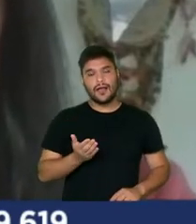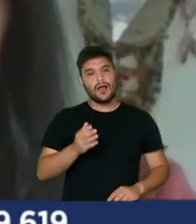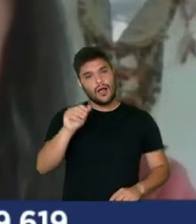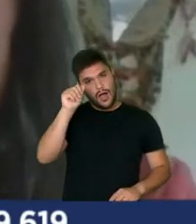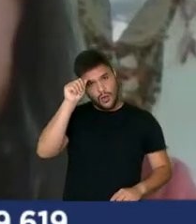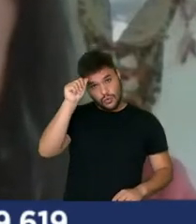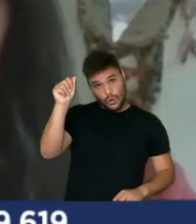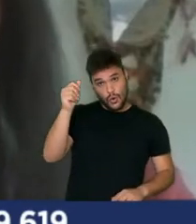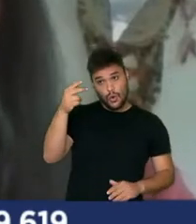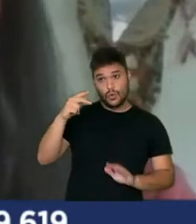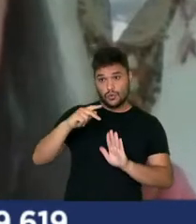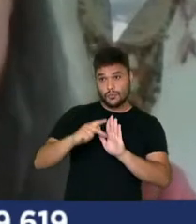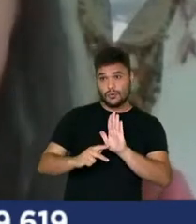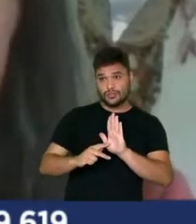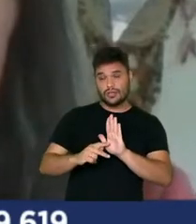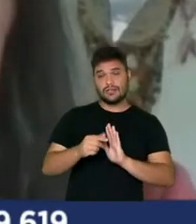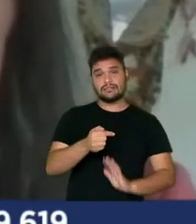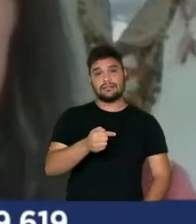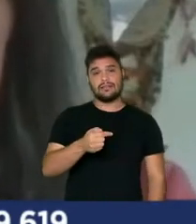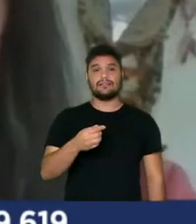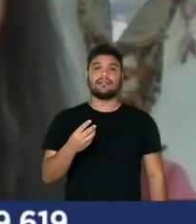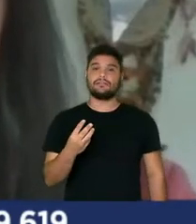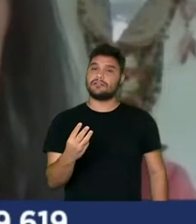[DEP. JOÊNIA]: MUITO OBRIGADA, PRESIDENTE, EU QUERO SAUDAR TODOS OS ATORES DO